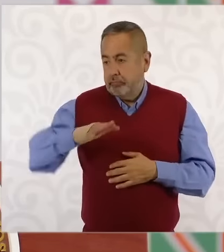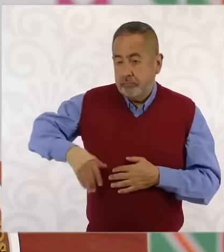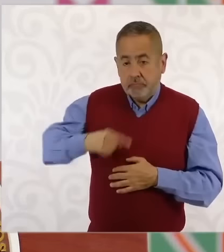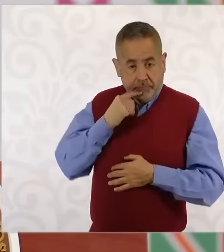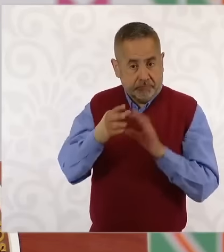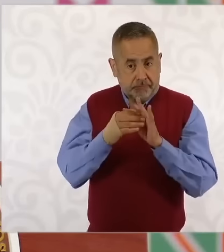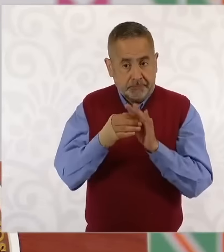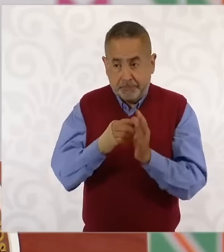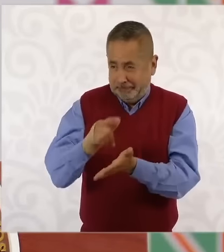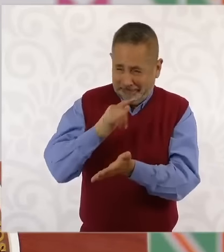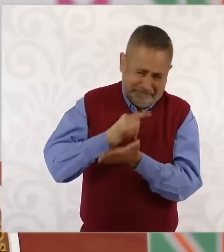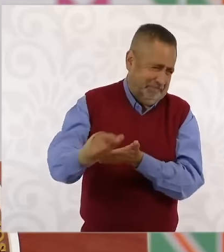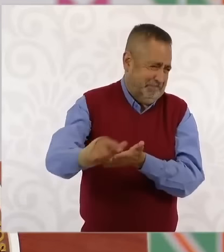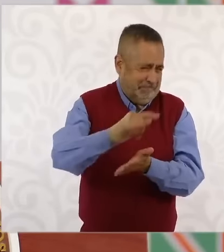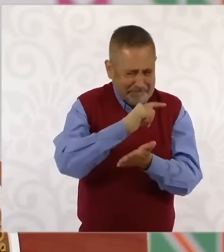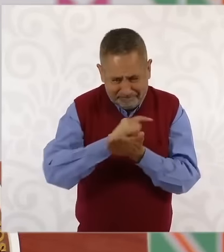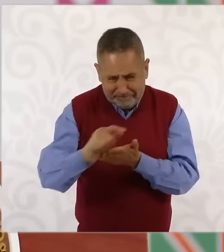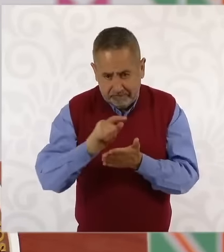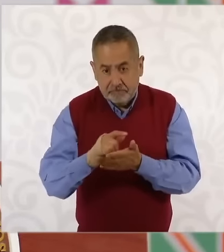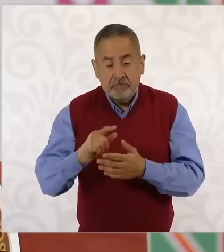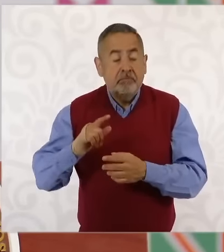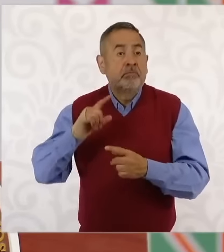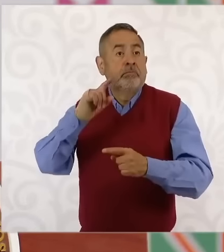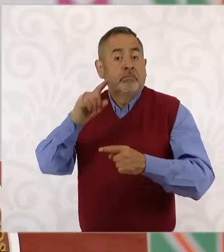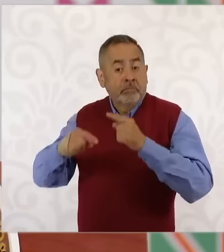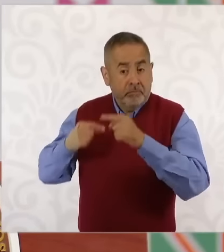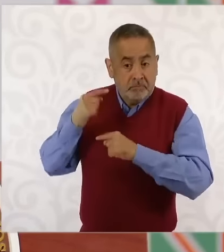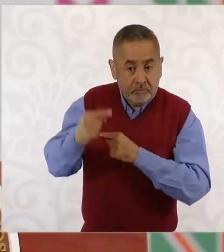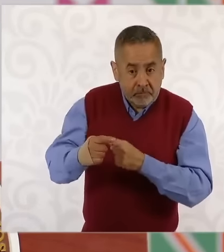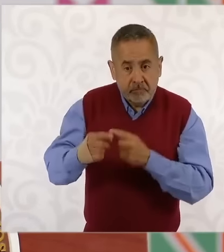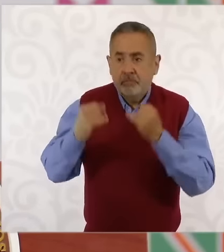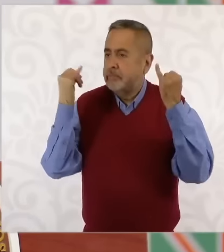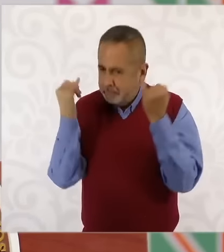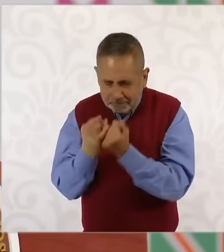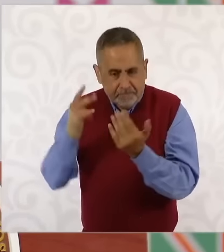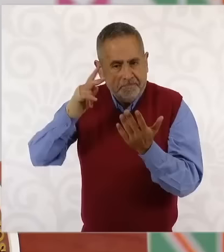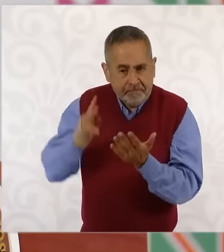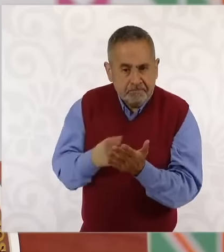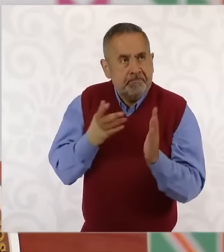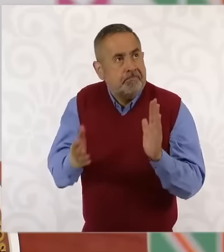la limpieza actual, después viene toda la etapa de reconstrucción que incluye el desasolve de